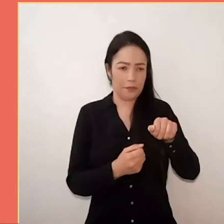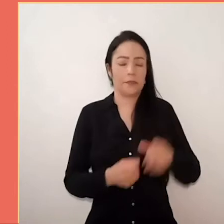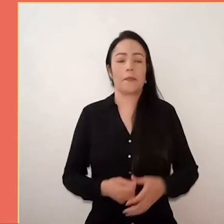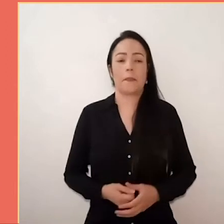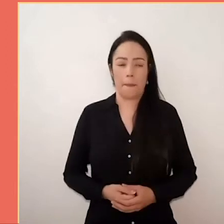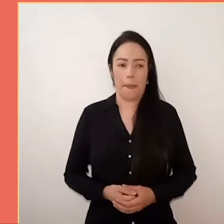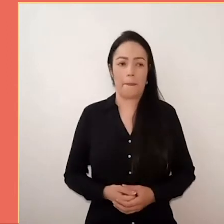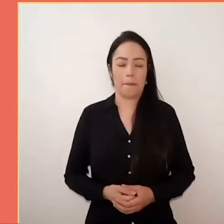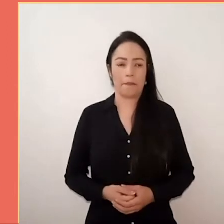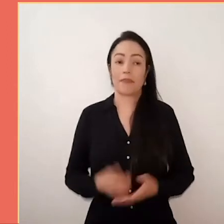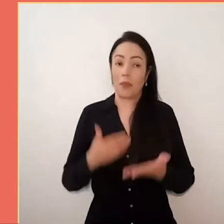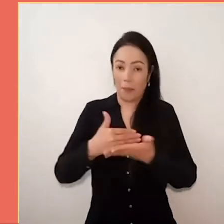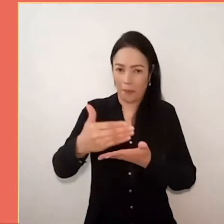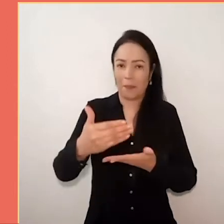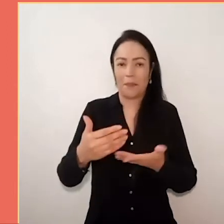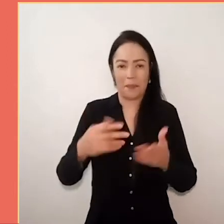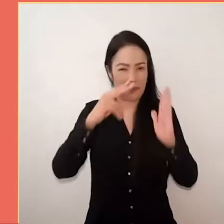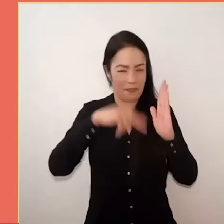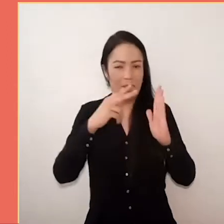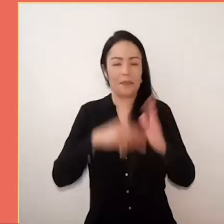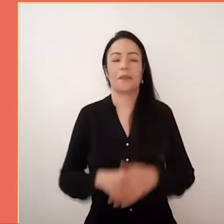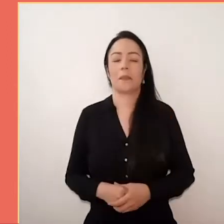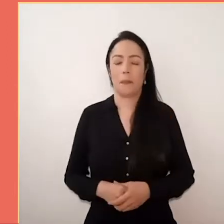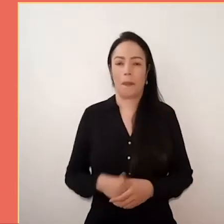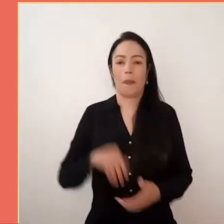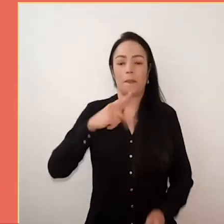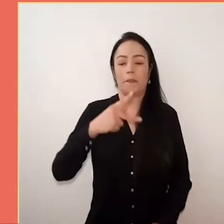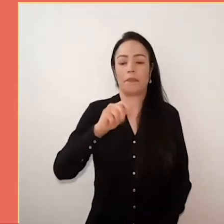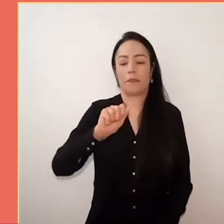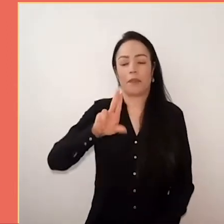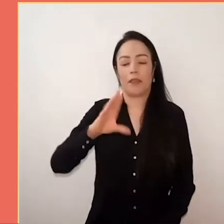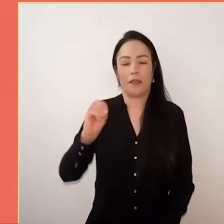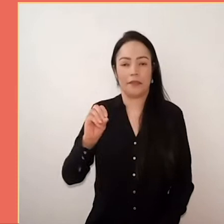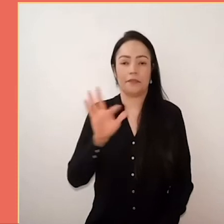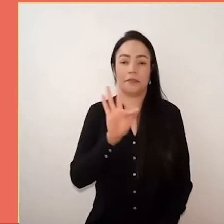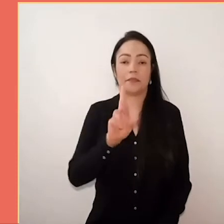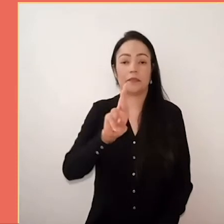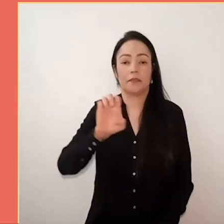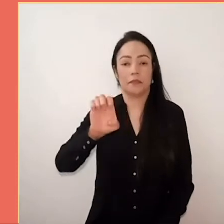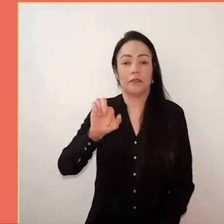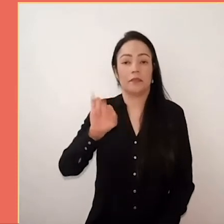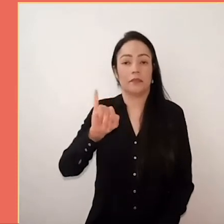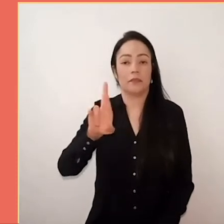a leitura precede a leitura do mundo do Paulo Freire, acho que essa é uma questão fundamental, foi colocado no primeiro dia,